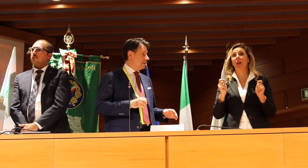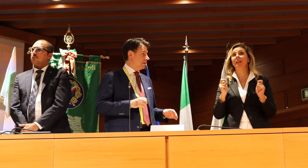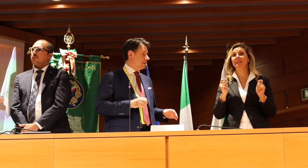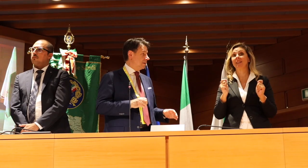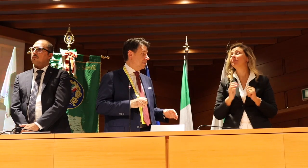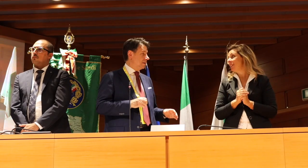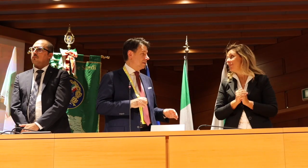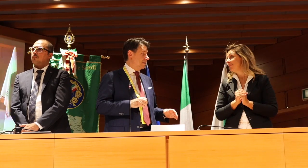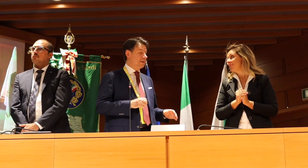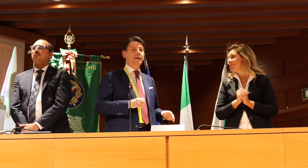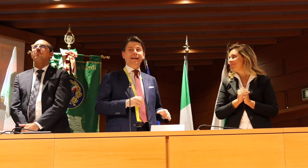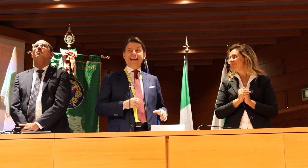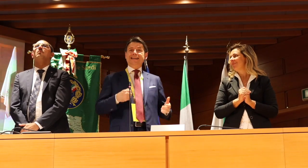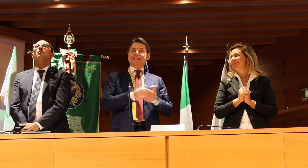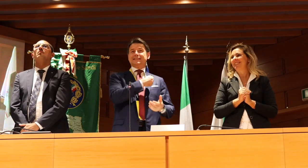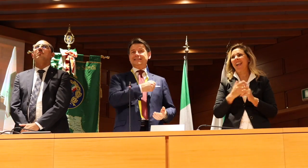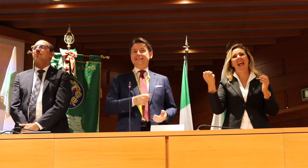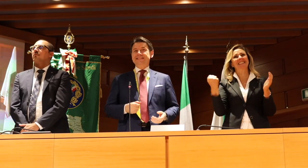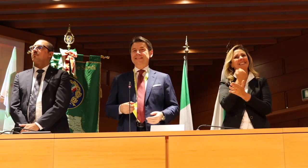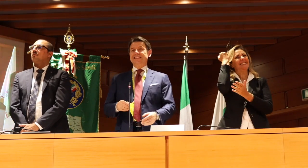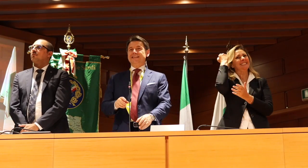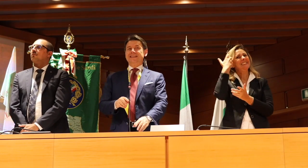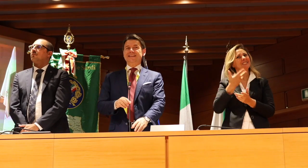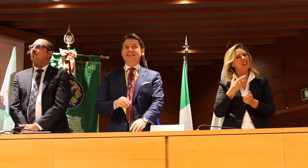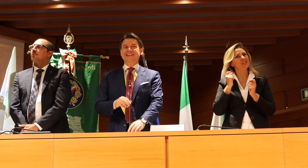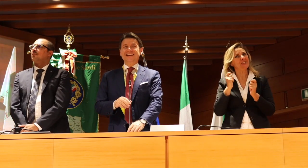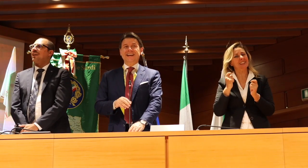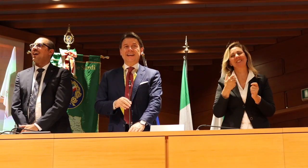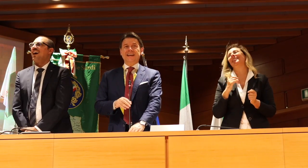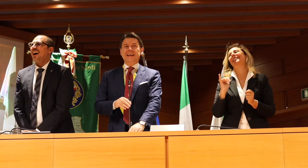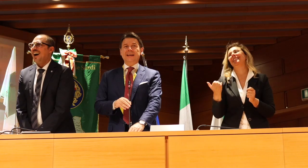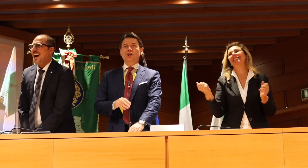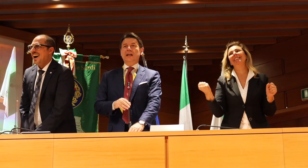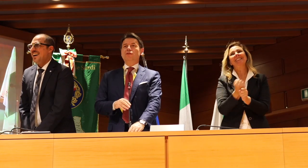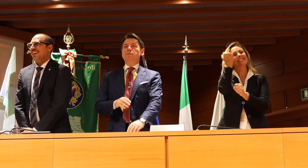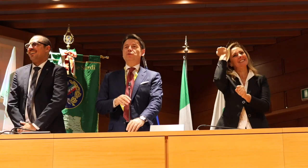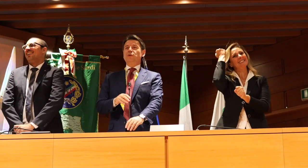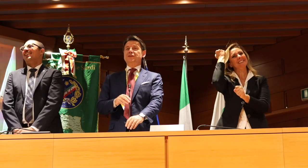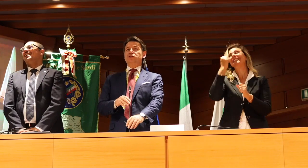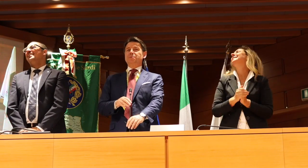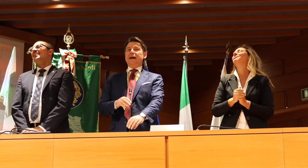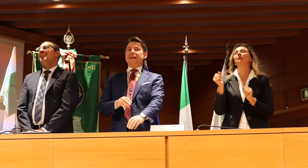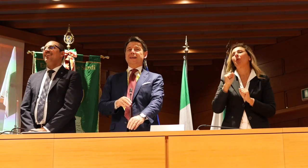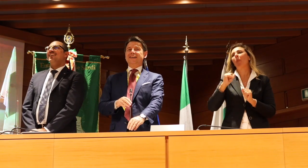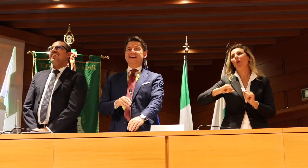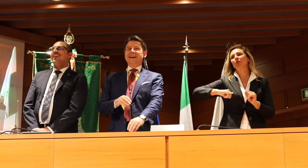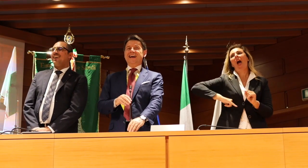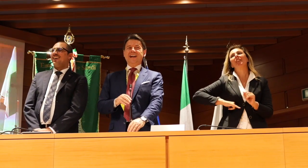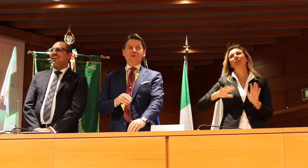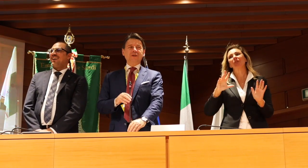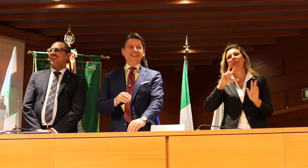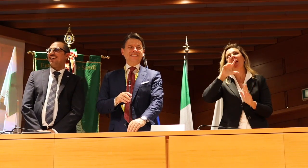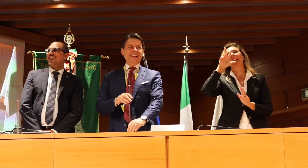Ci sono giornalisti? Sì! Ahia e allora non vi posso anticipare alcuni dettagli .